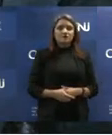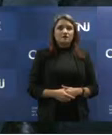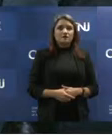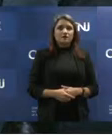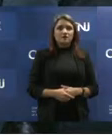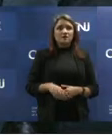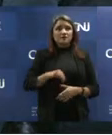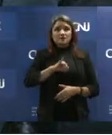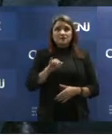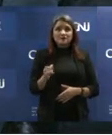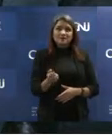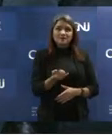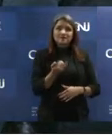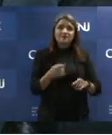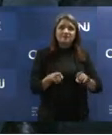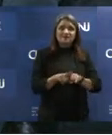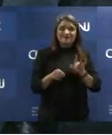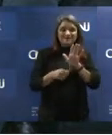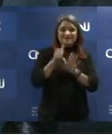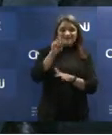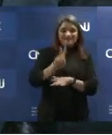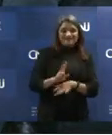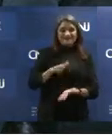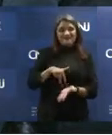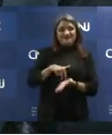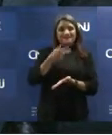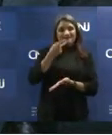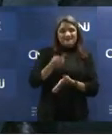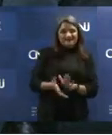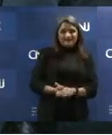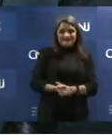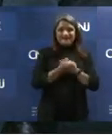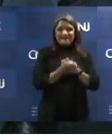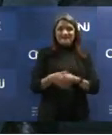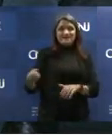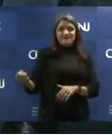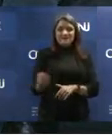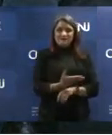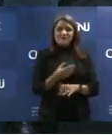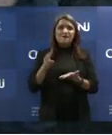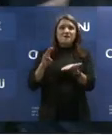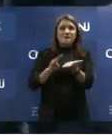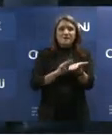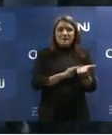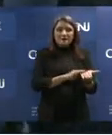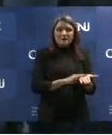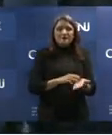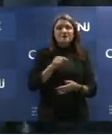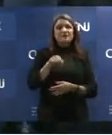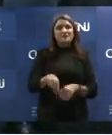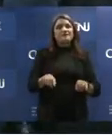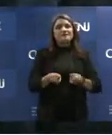que eu tenho para falar, para cumprimentar os novos membros desta casa e pela recondução do conselheiro Marcos Vinicius.